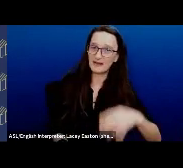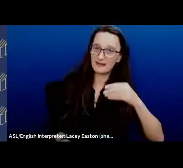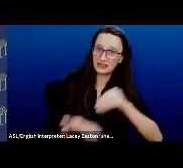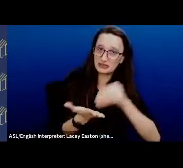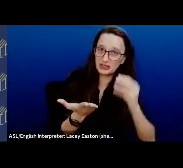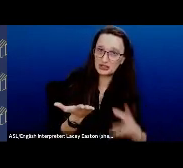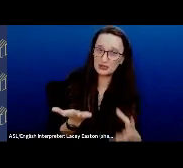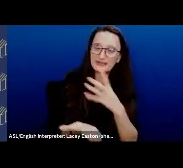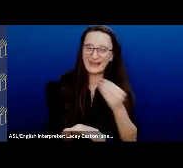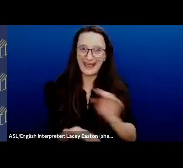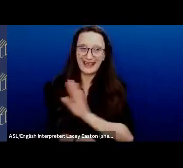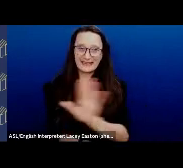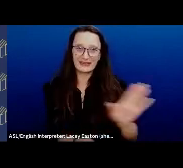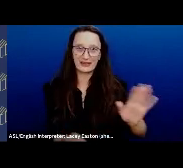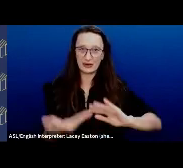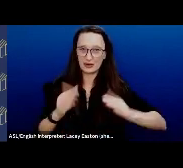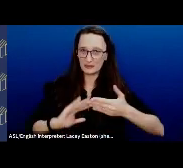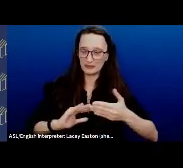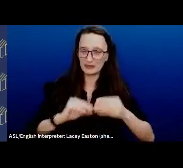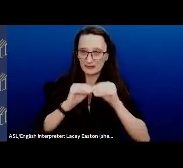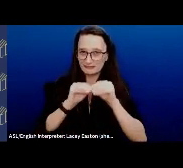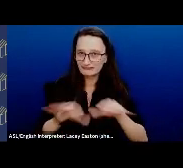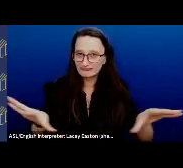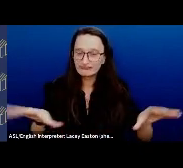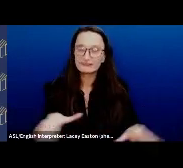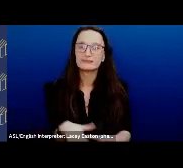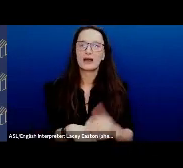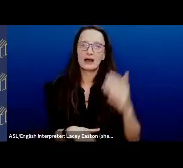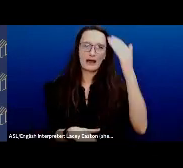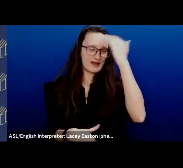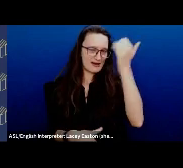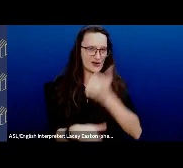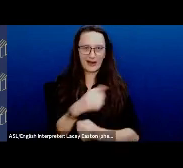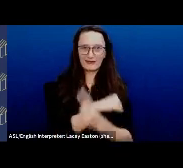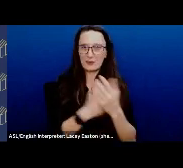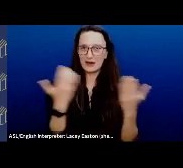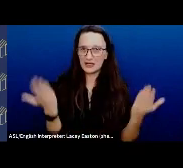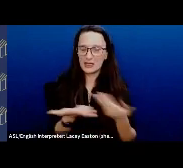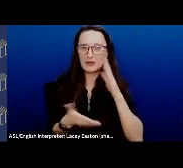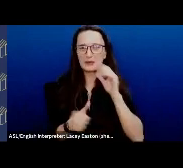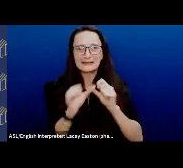Sé que todos aquí continuarán desarrollando y manteniendo estas asociaciones que hemos